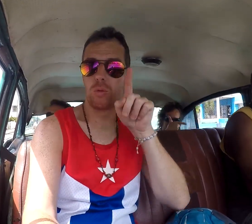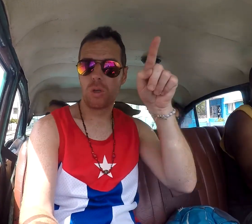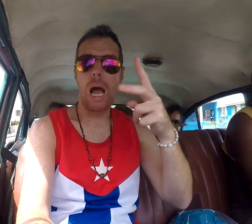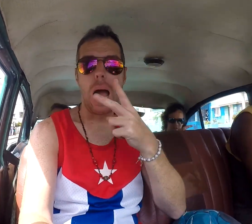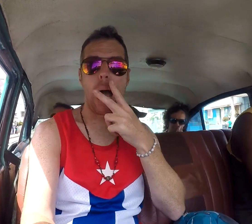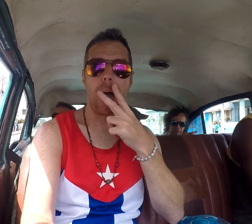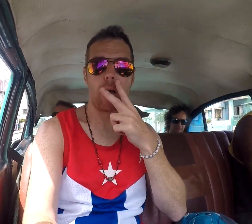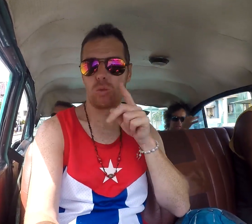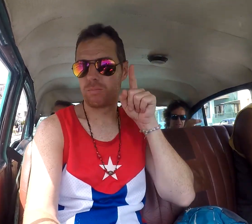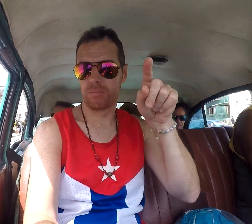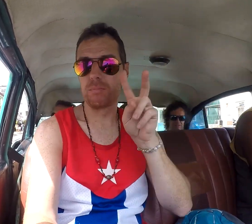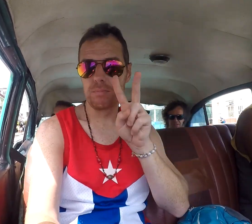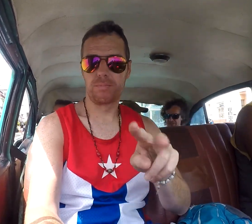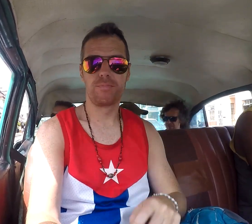Nos vemos allí en la fábrica de habanos